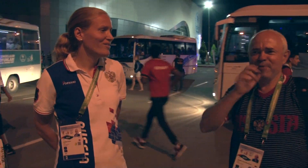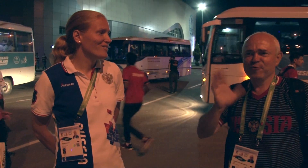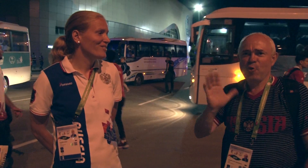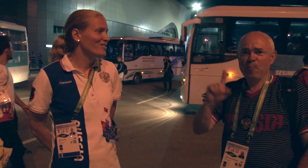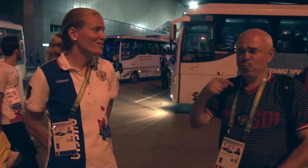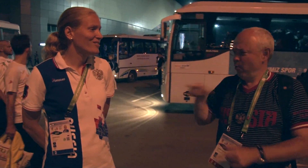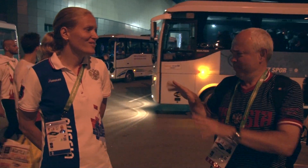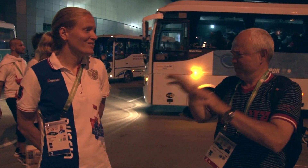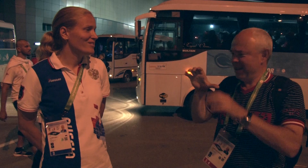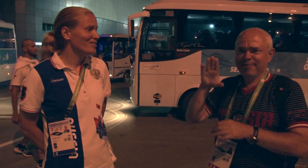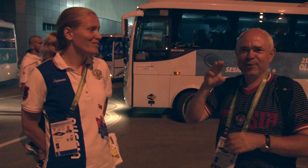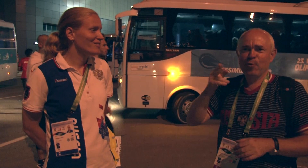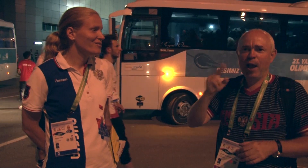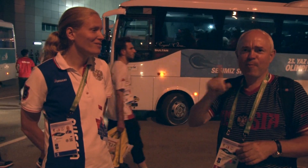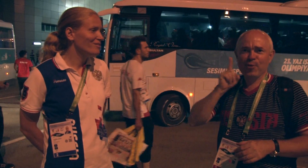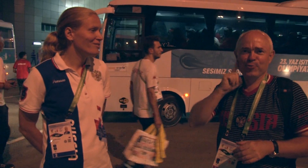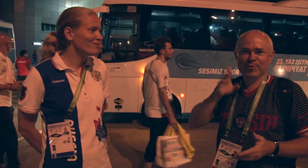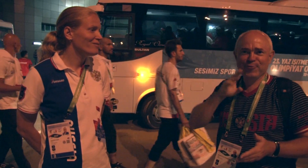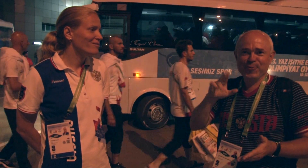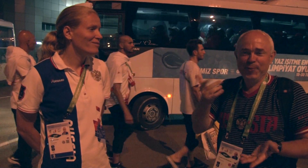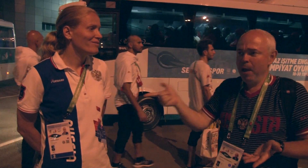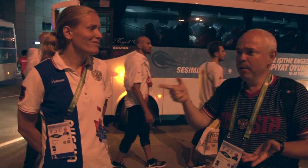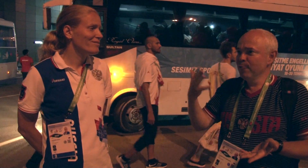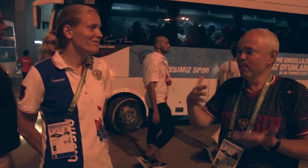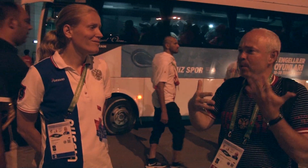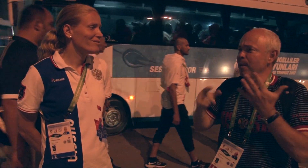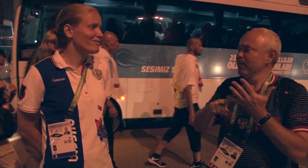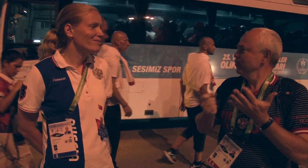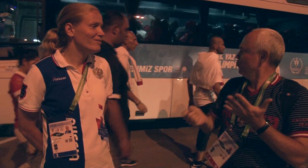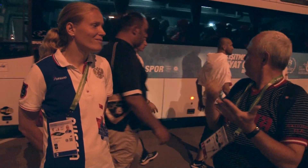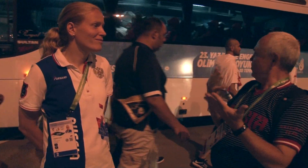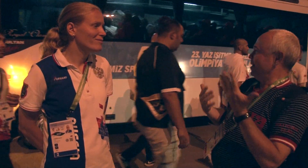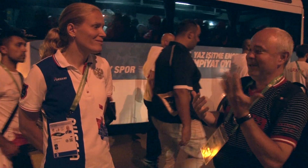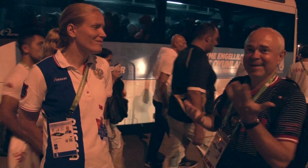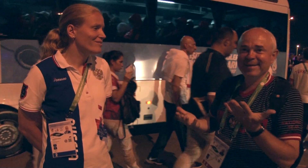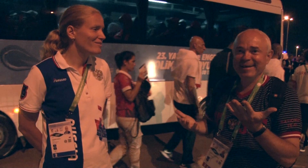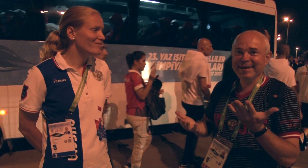Немного непривычно как-то. Я воспринимаю Свету как молодую девушку, а тут уже пять Игр! Откуда?!